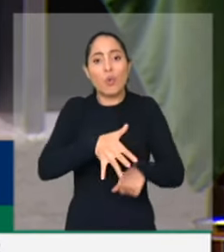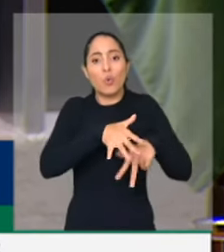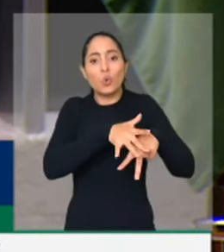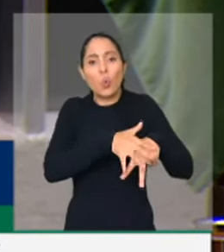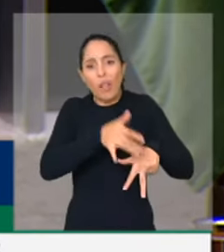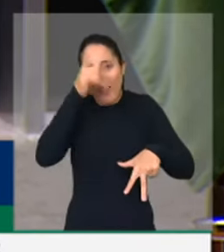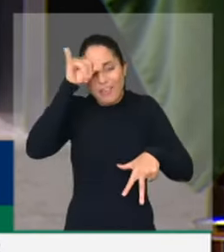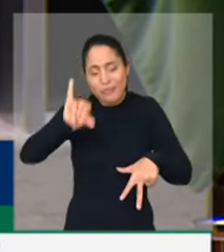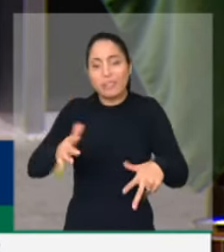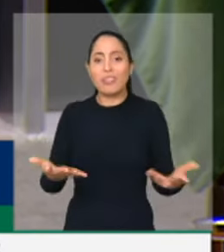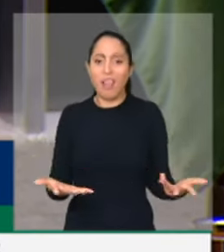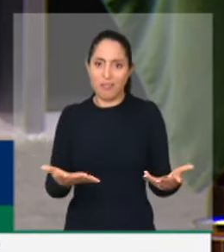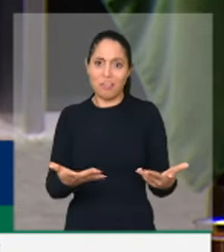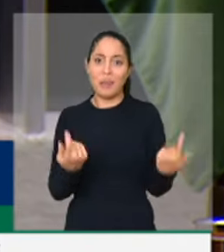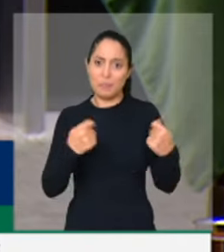CORPO DA PESSOA. ENTÃO, EU...